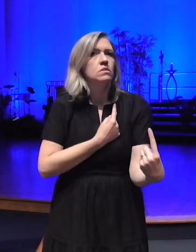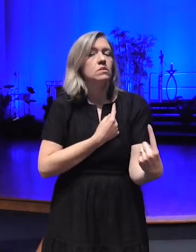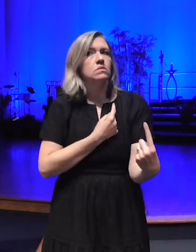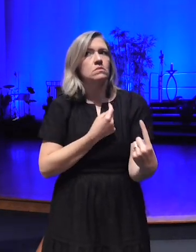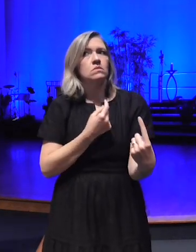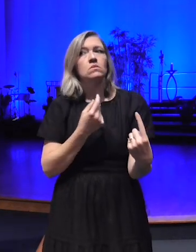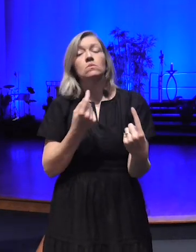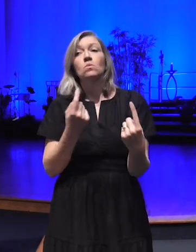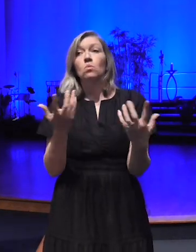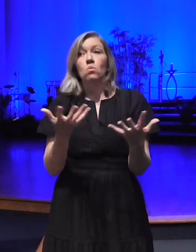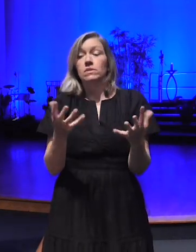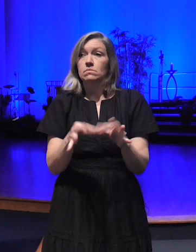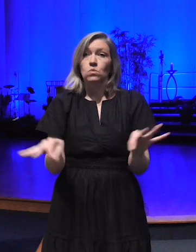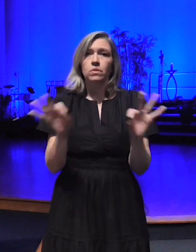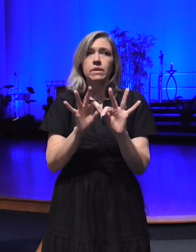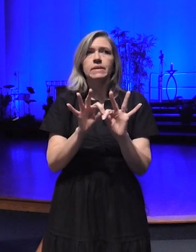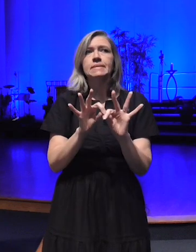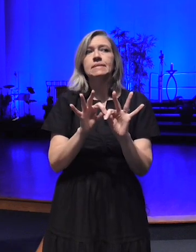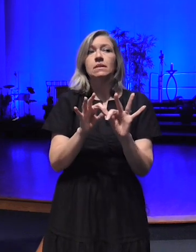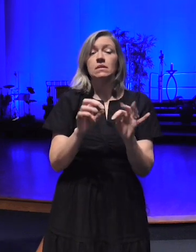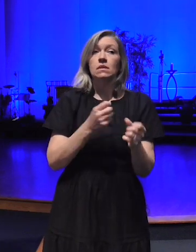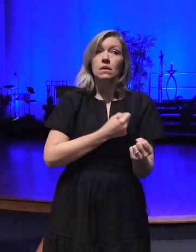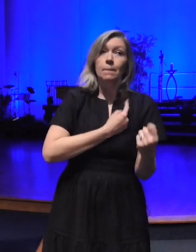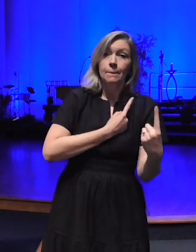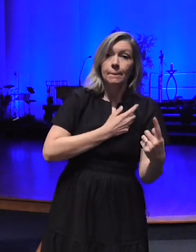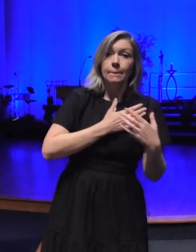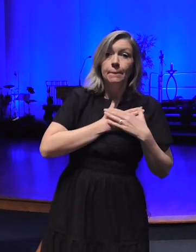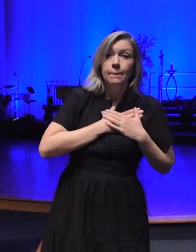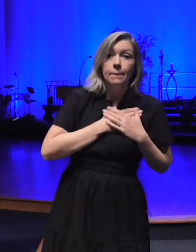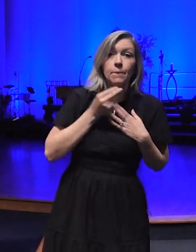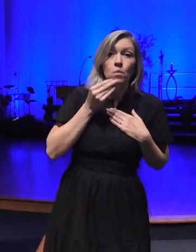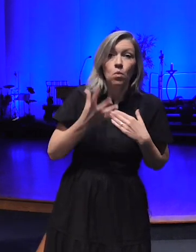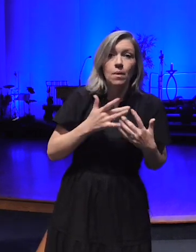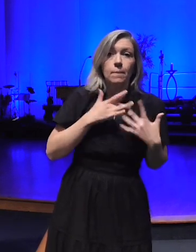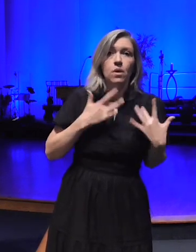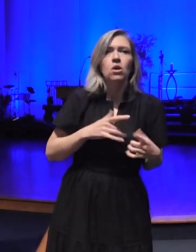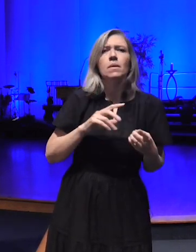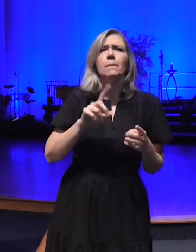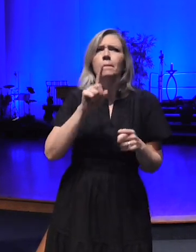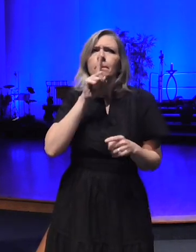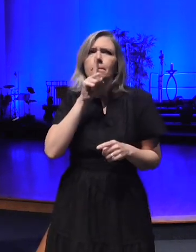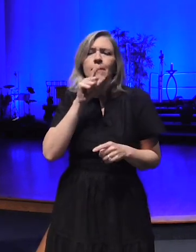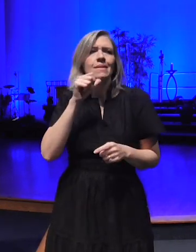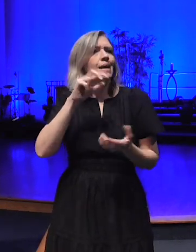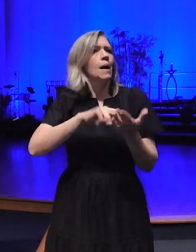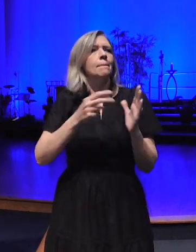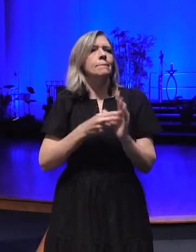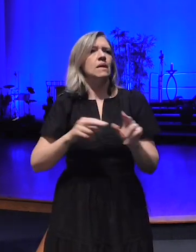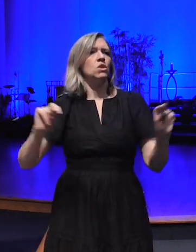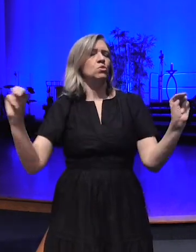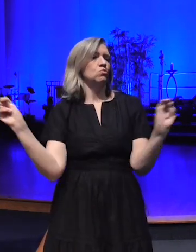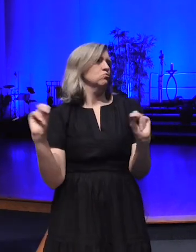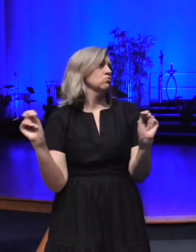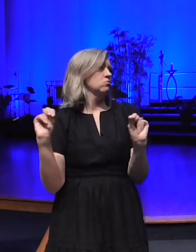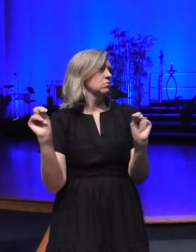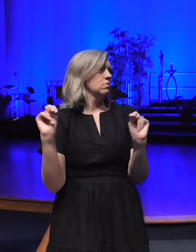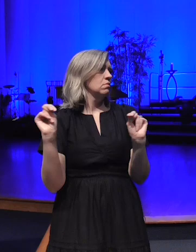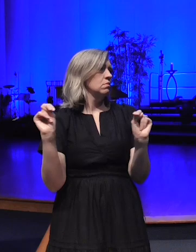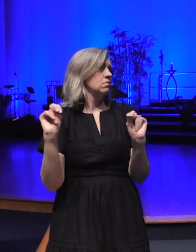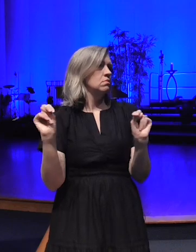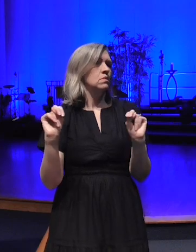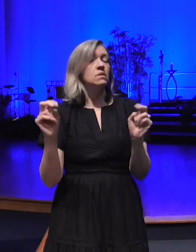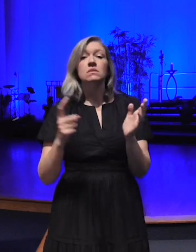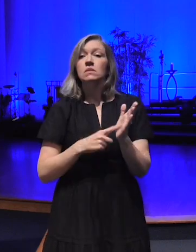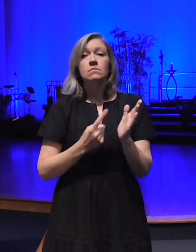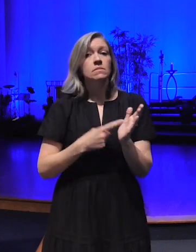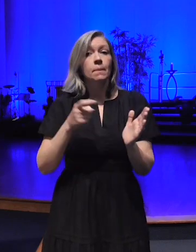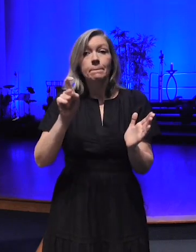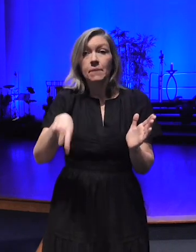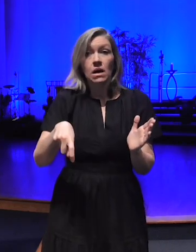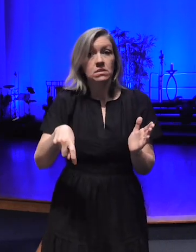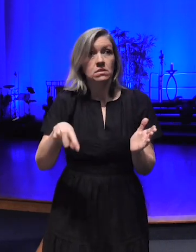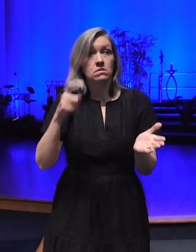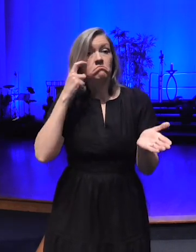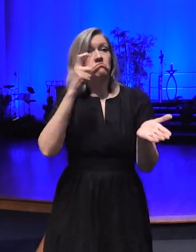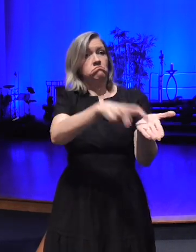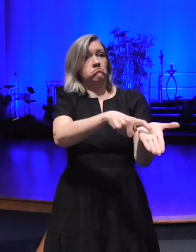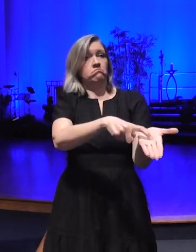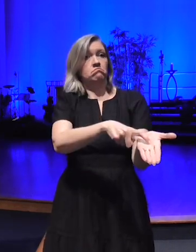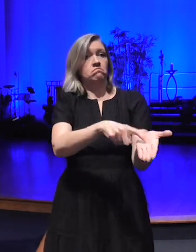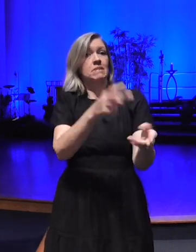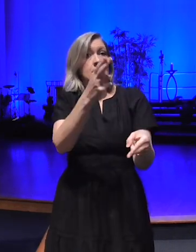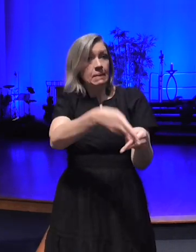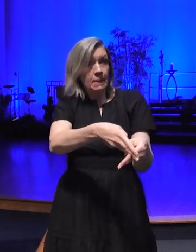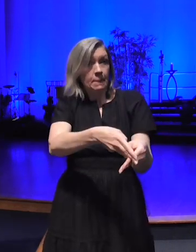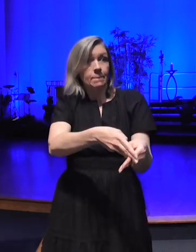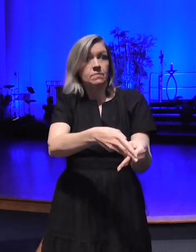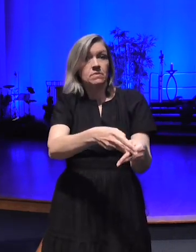neutralidad moral allí. Habrá momentos en los que tendremos que discernir la injusticia si lo hacemos y lo decimos